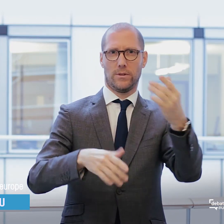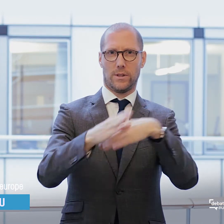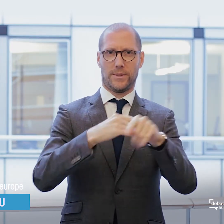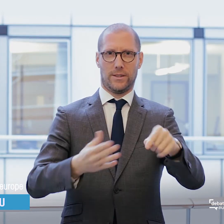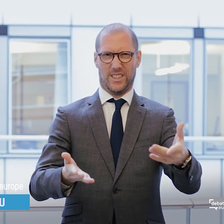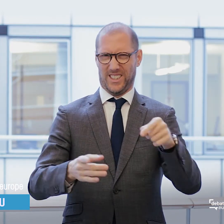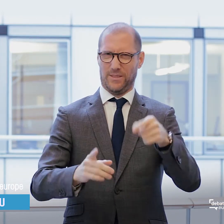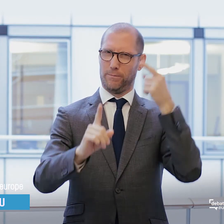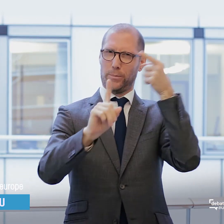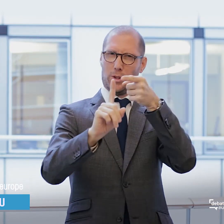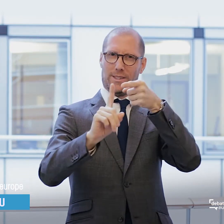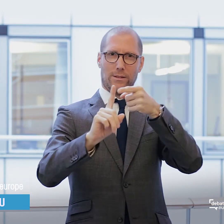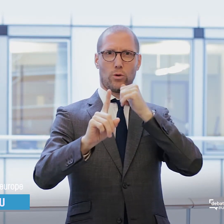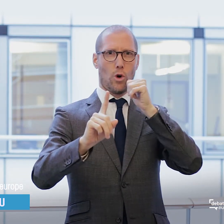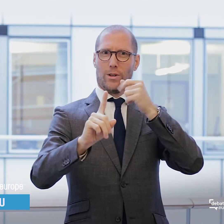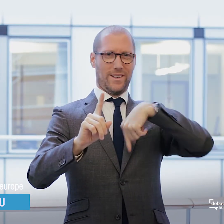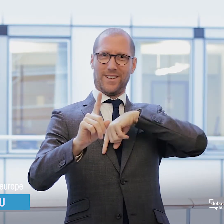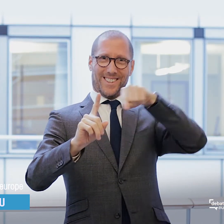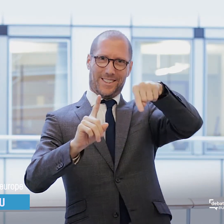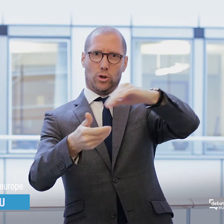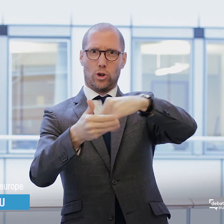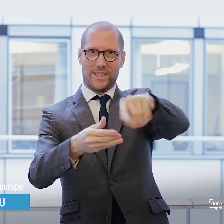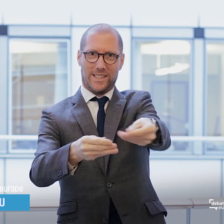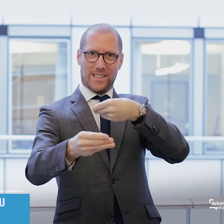Dann werden Menschen nicht mehr durch sie behindert